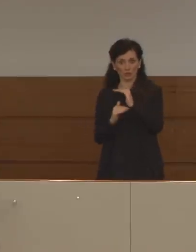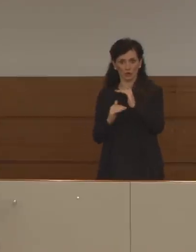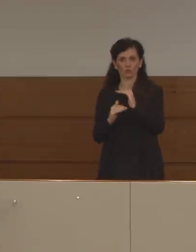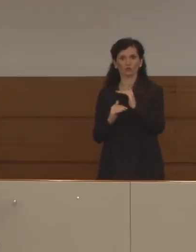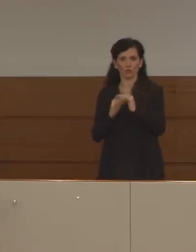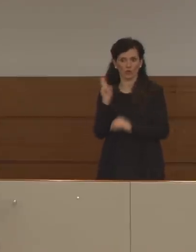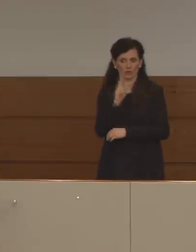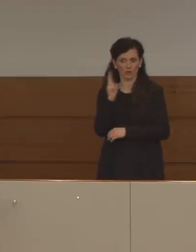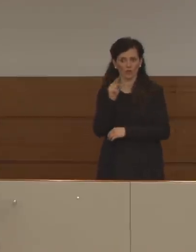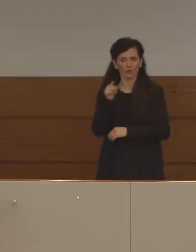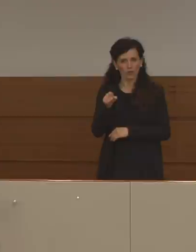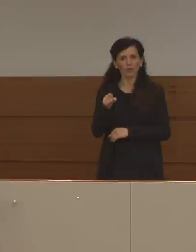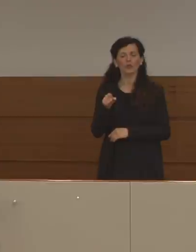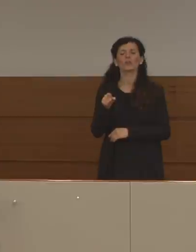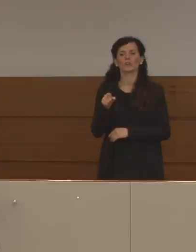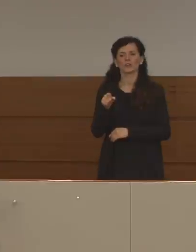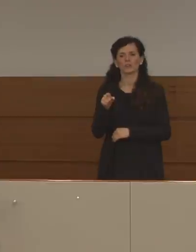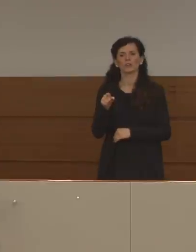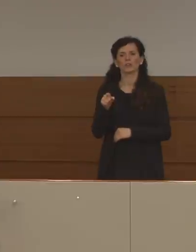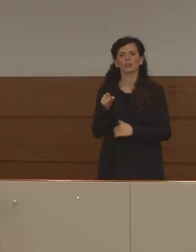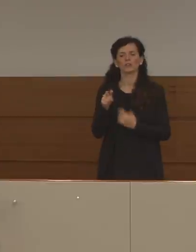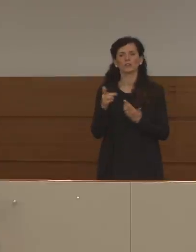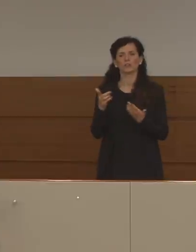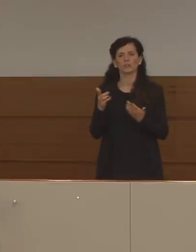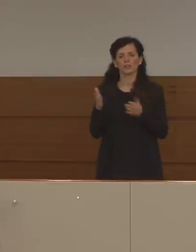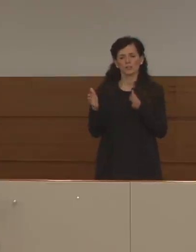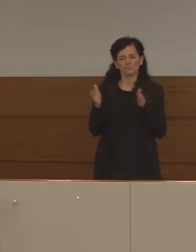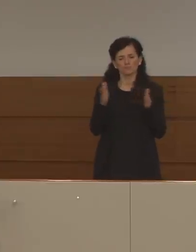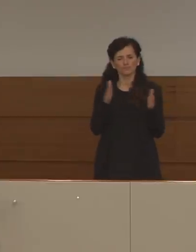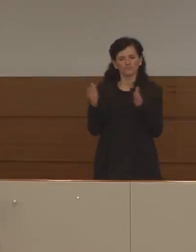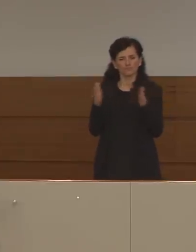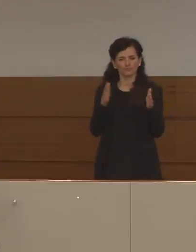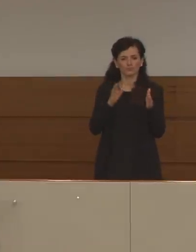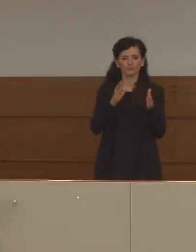riferiscono principalmente tra i 50 e i 40 anni,